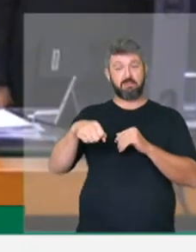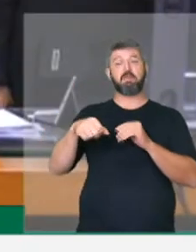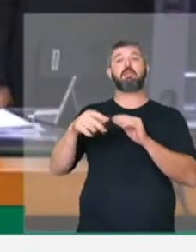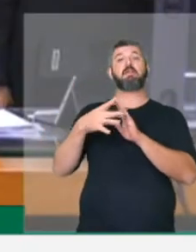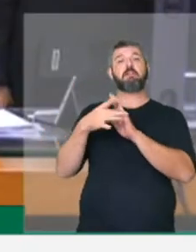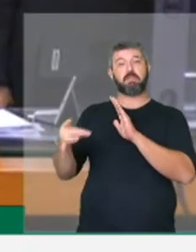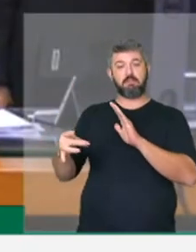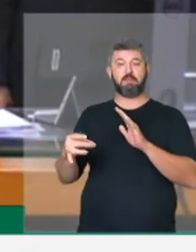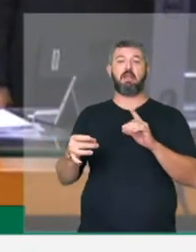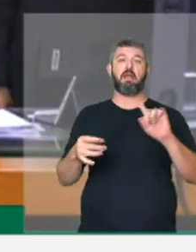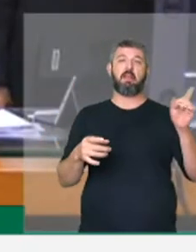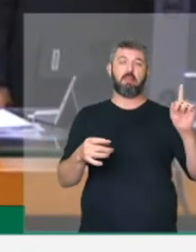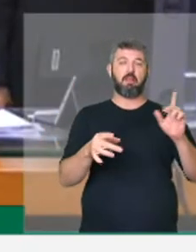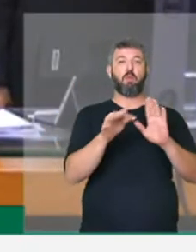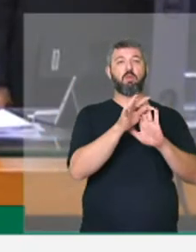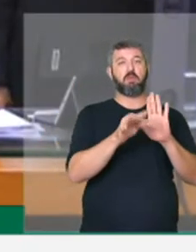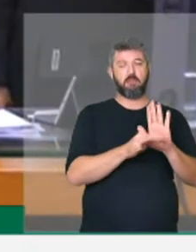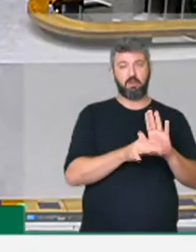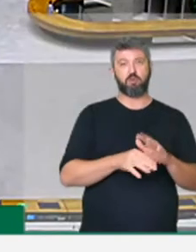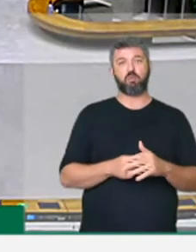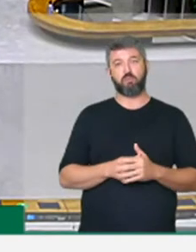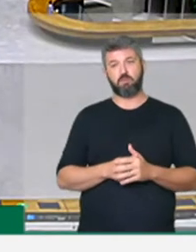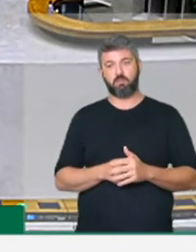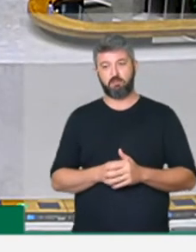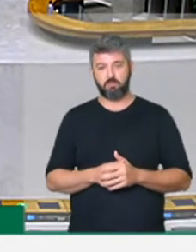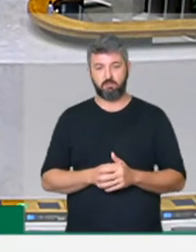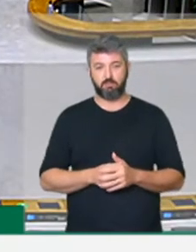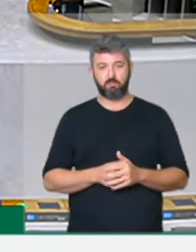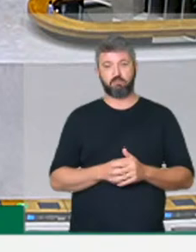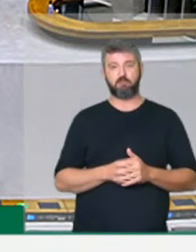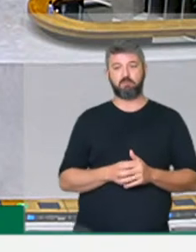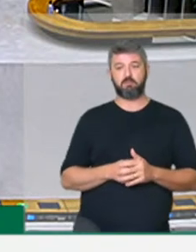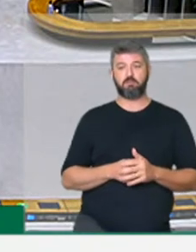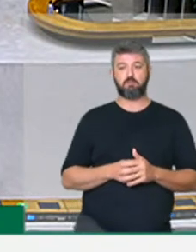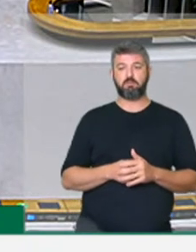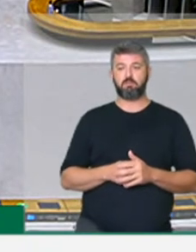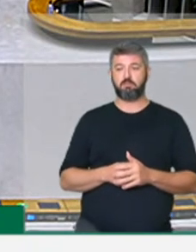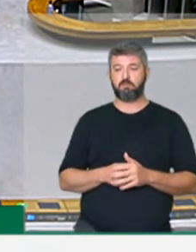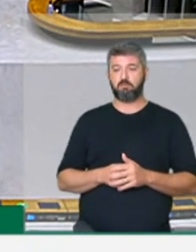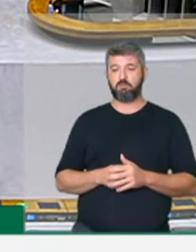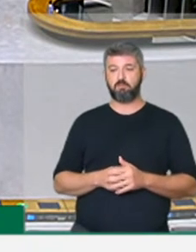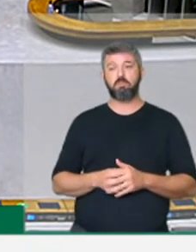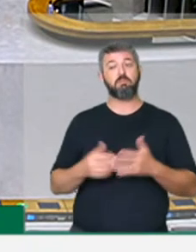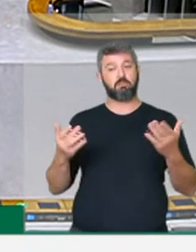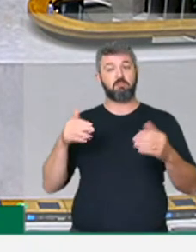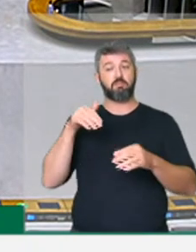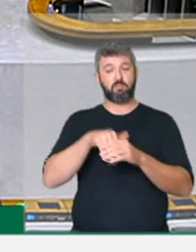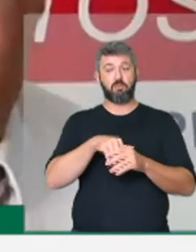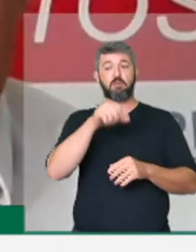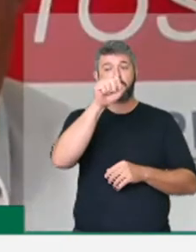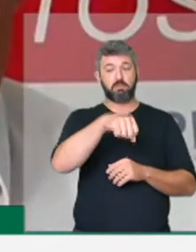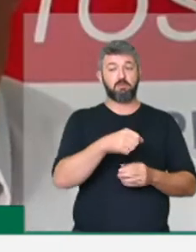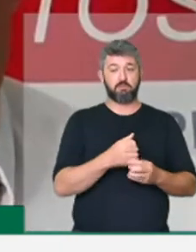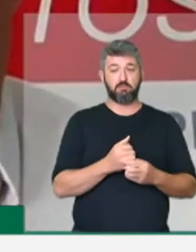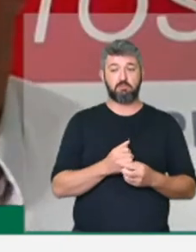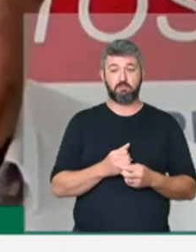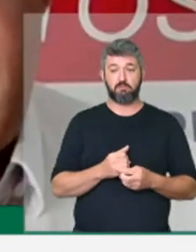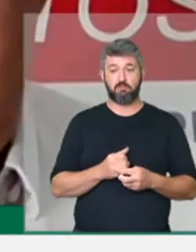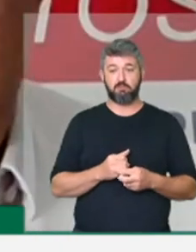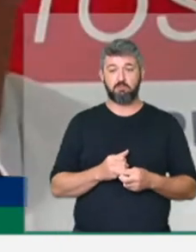PERCEBER POR ALGUNS COLEGAS, O QUE É FATO É QUE O QUE NÓS QUEREMOS É QUE A MEDIDA PROVISÓRIA SEJA APROVADA NA